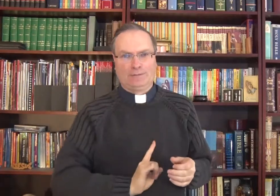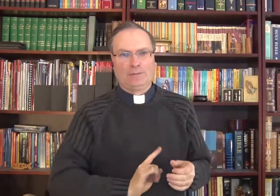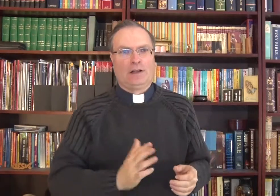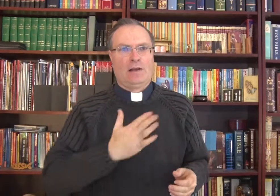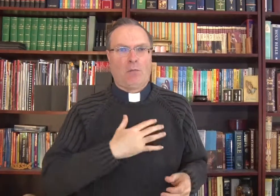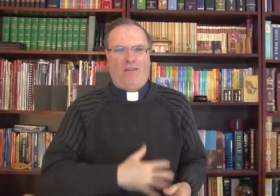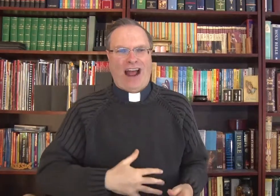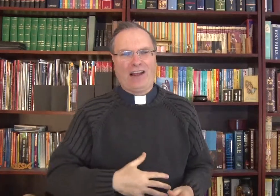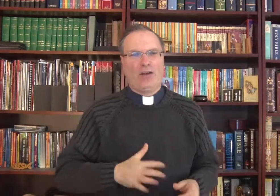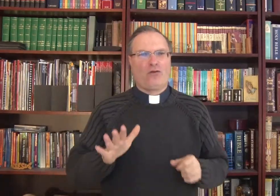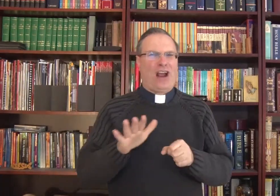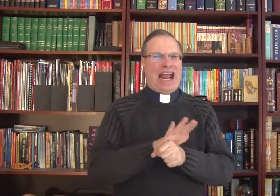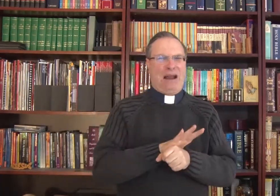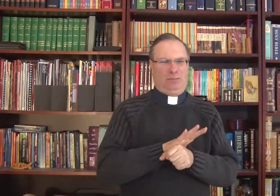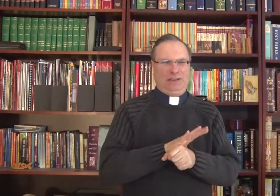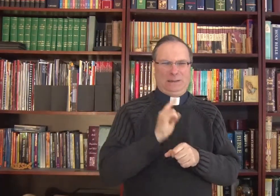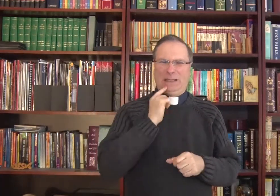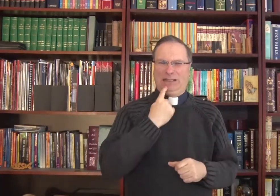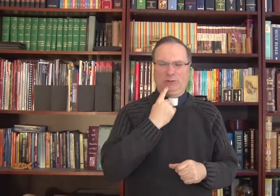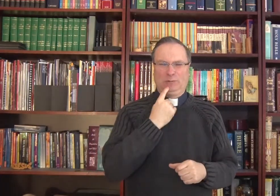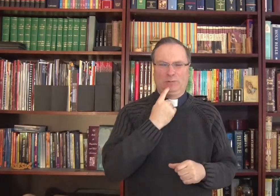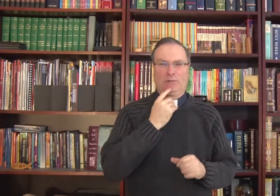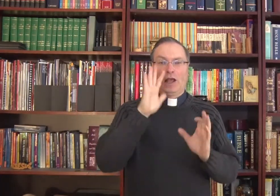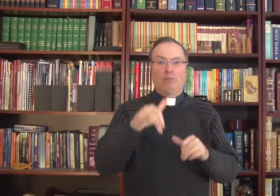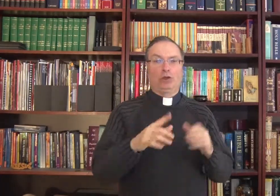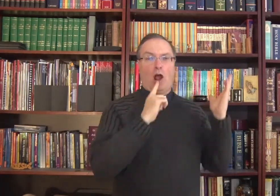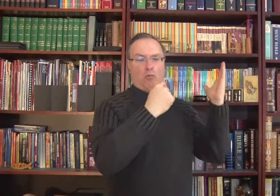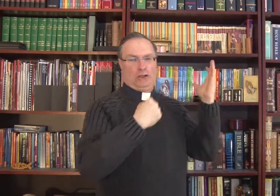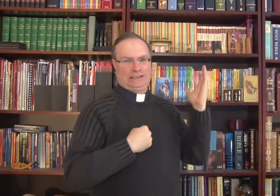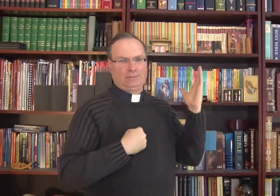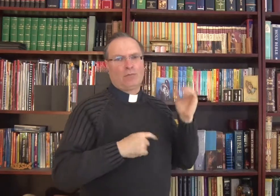mon ventre fut rempli d'amertume. Puis on me dit: